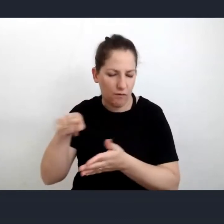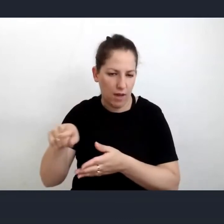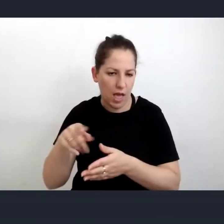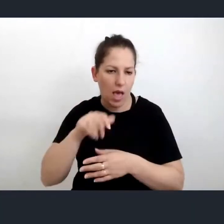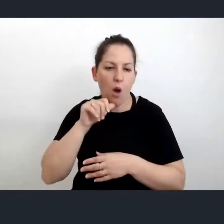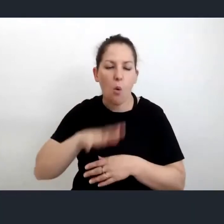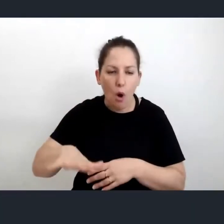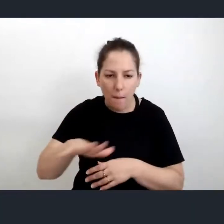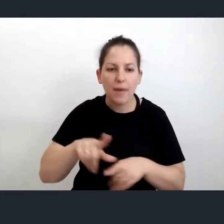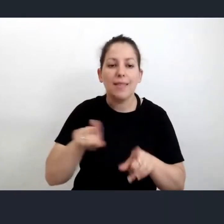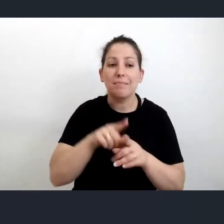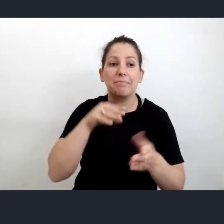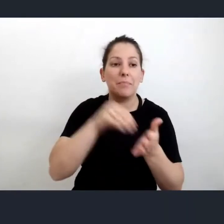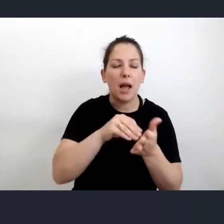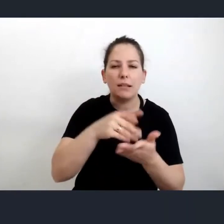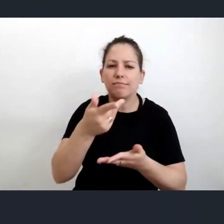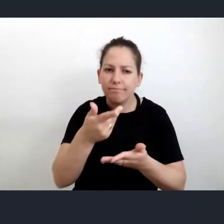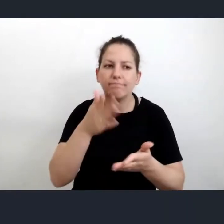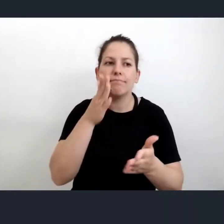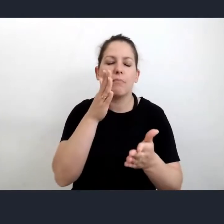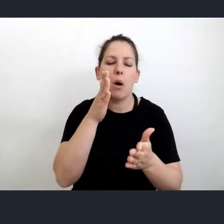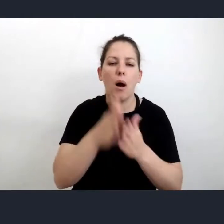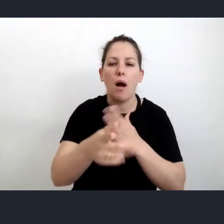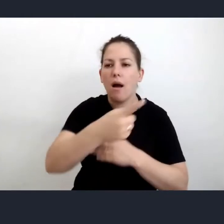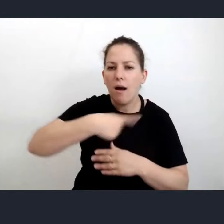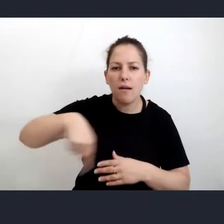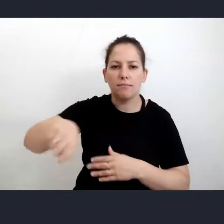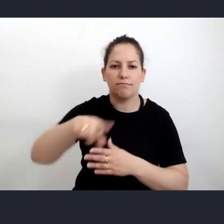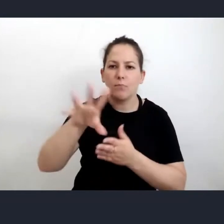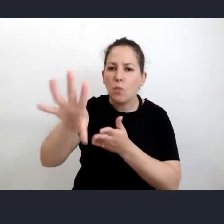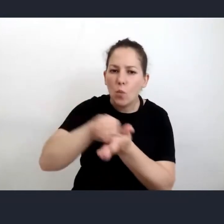te praktyki zostały po prostu przez nas zaciągnięte tutaj do Dzierżoniowa.